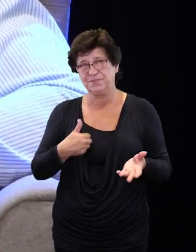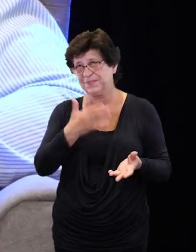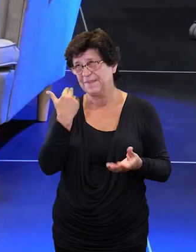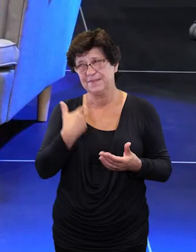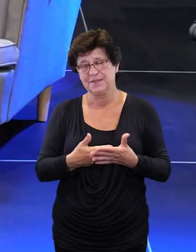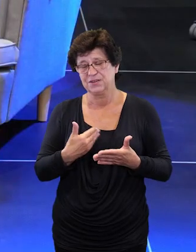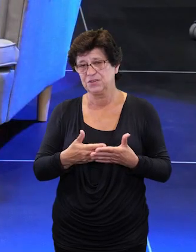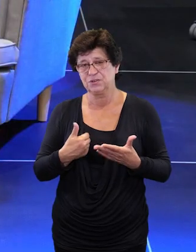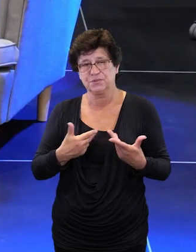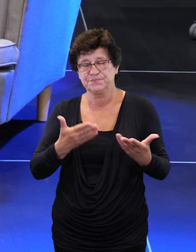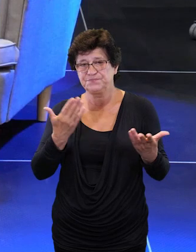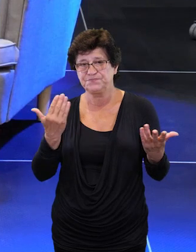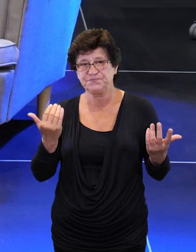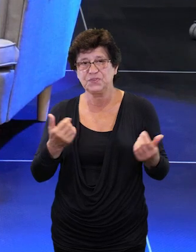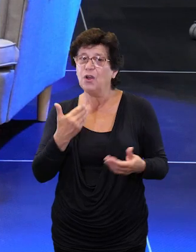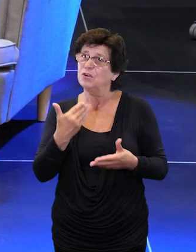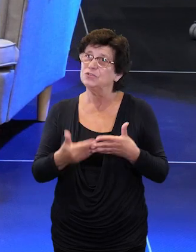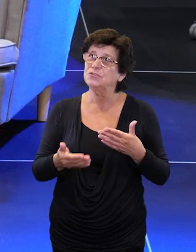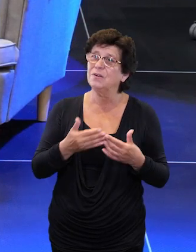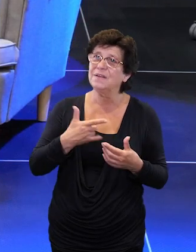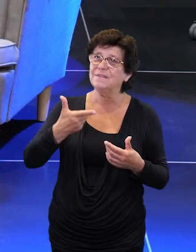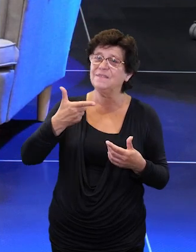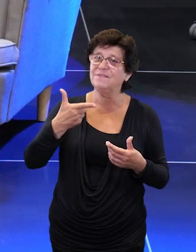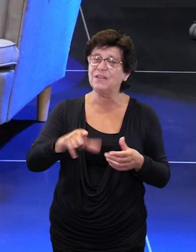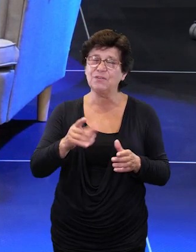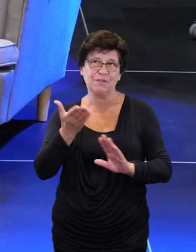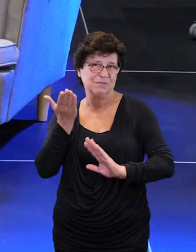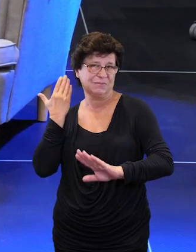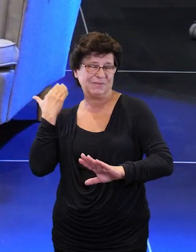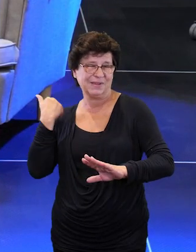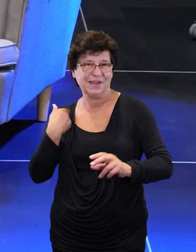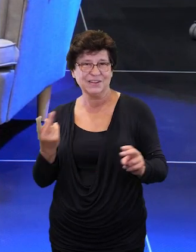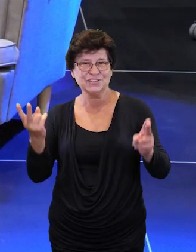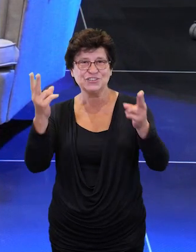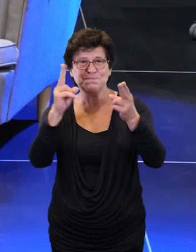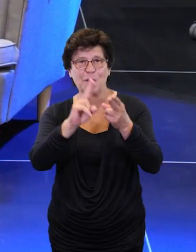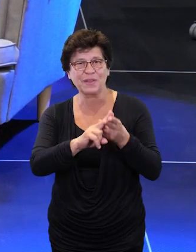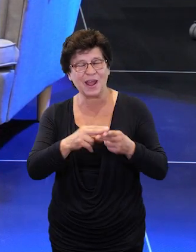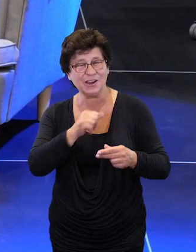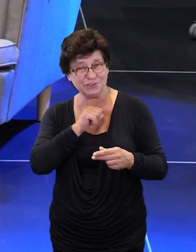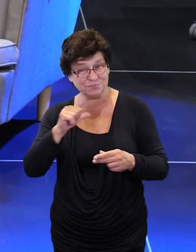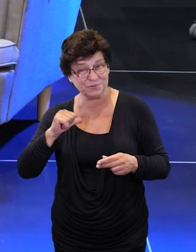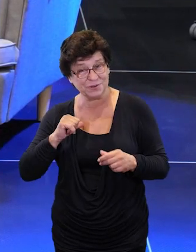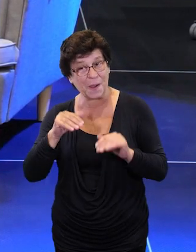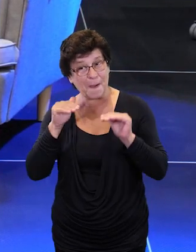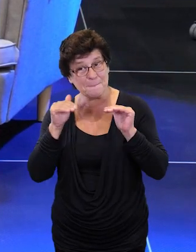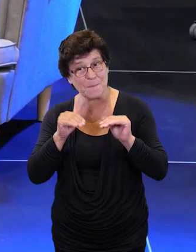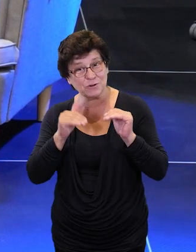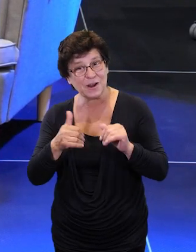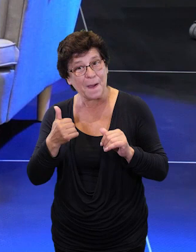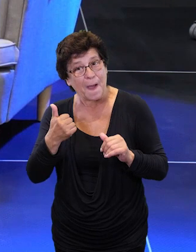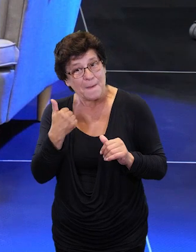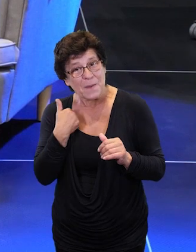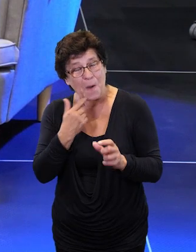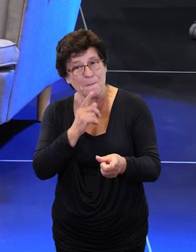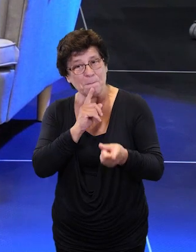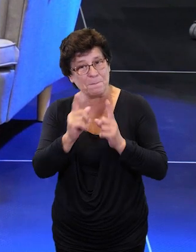Szkoda, że nie spotkaliśmy się dwa tygodnie wcześniej, kiedy była tutaj pani Ilona Łebkowska, może by akurat nam odpowiedziała na to pytanie.